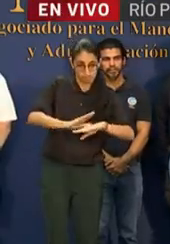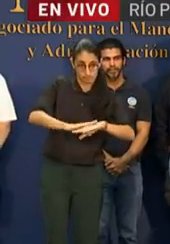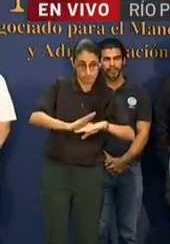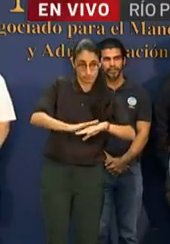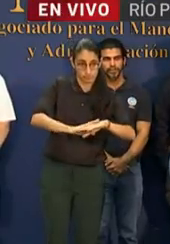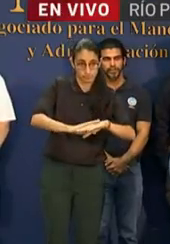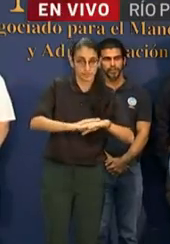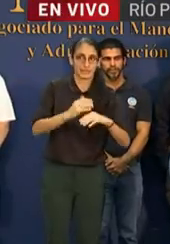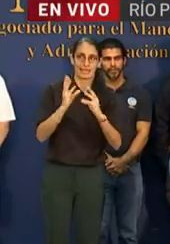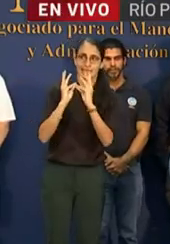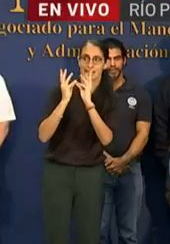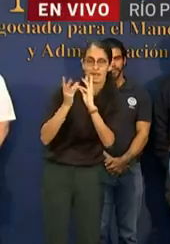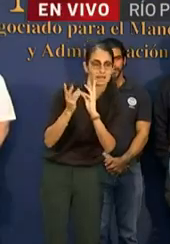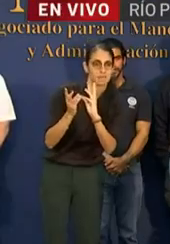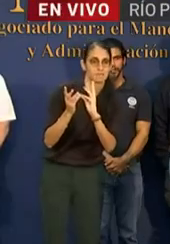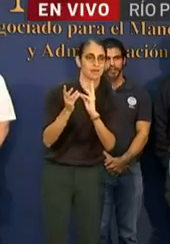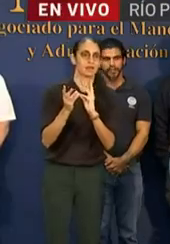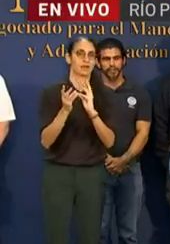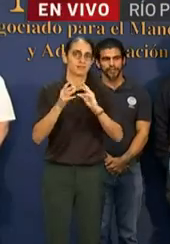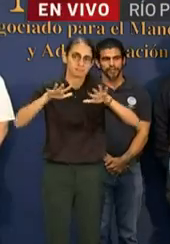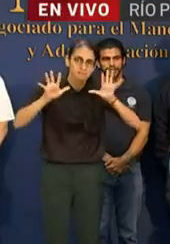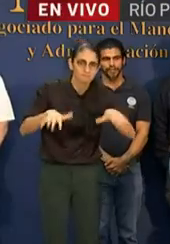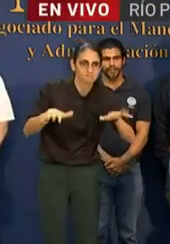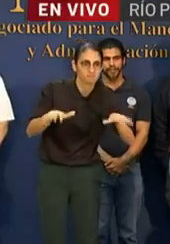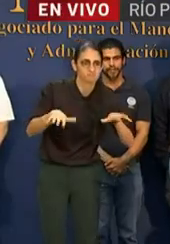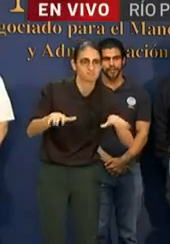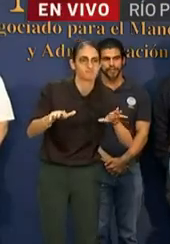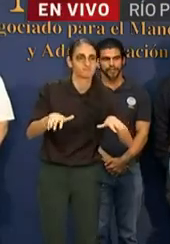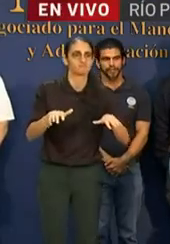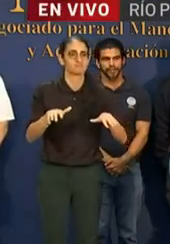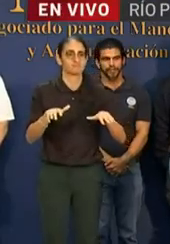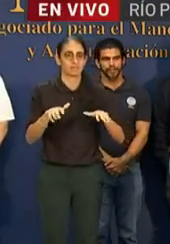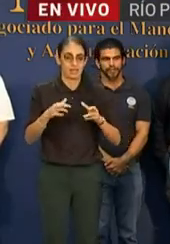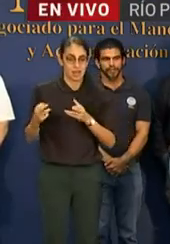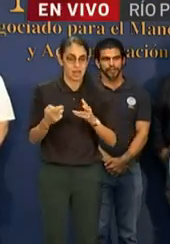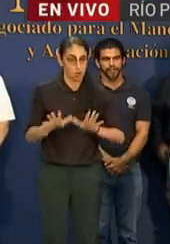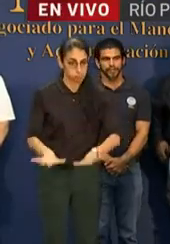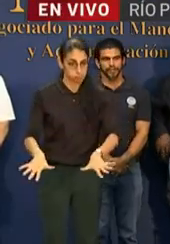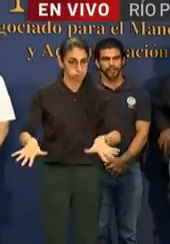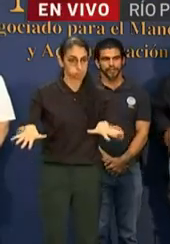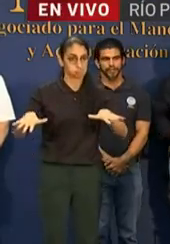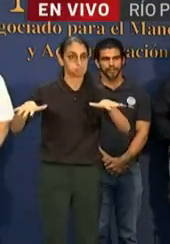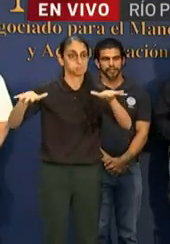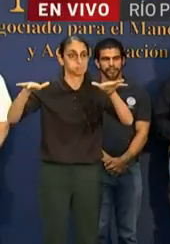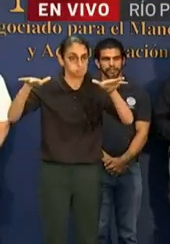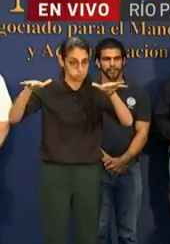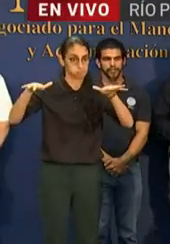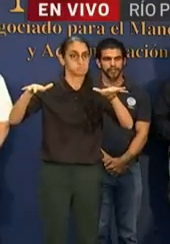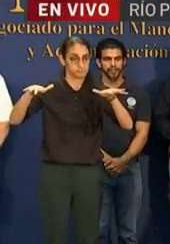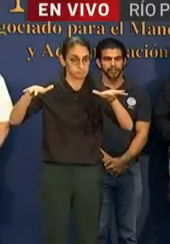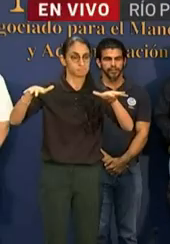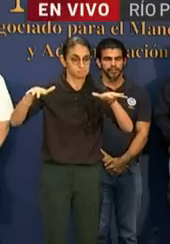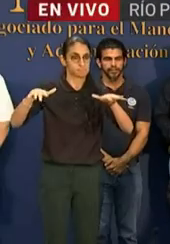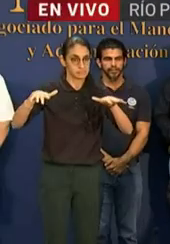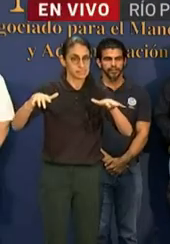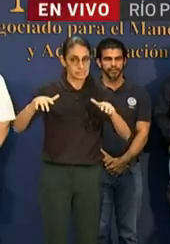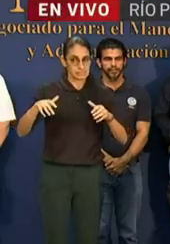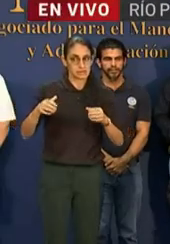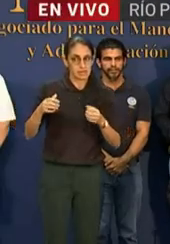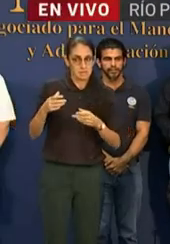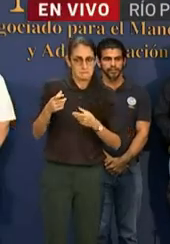CANTIDAD DE CLIENTES QUE ESTÁN